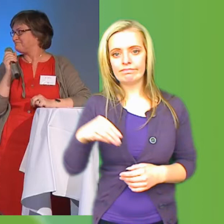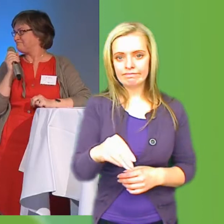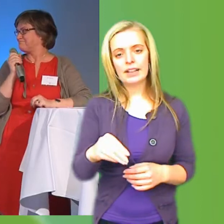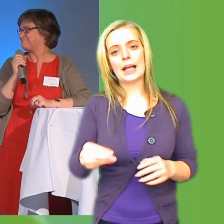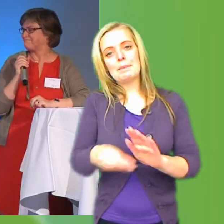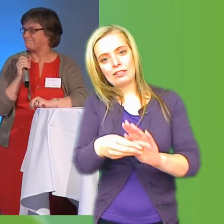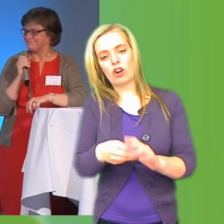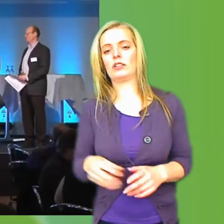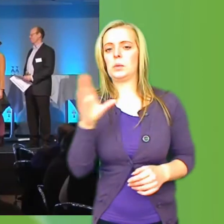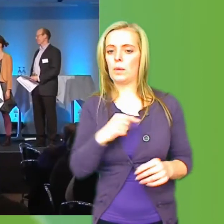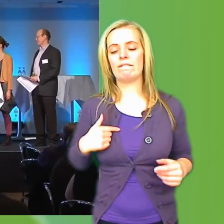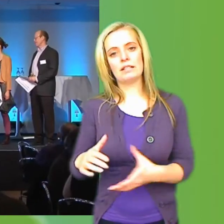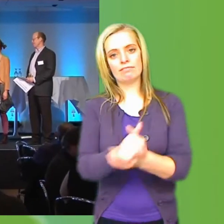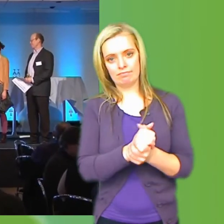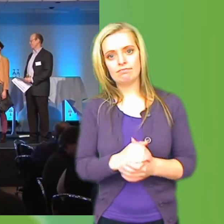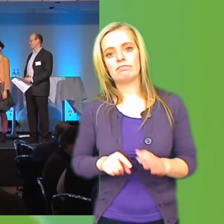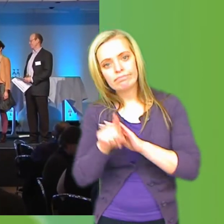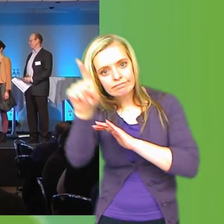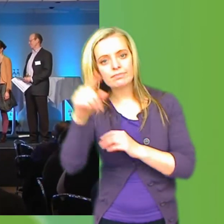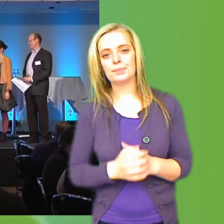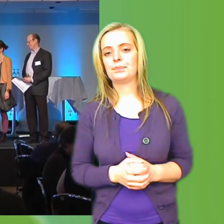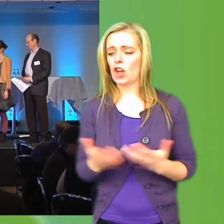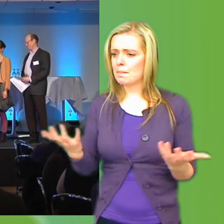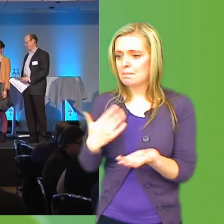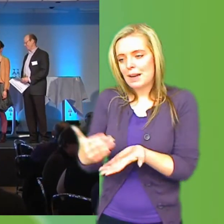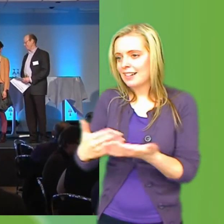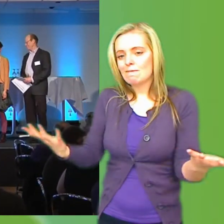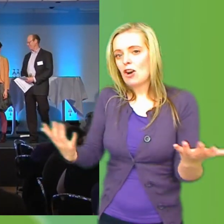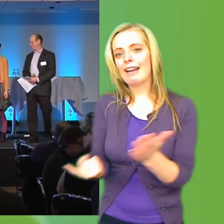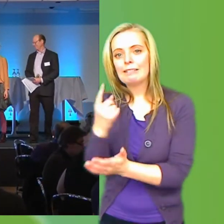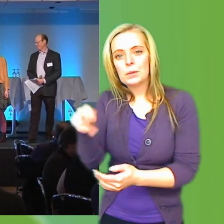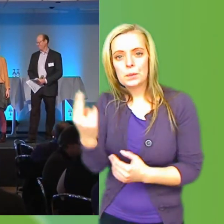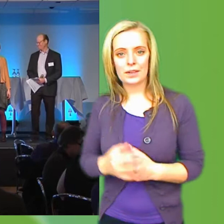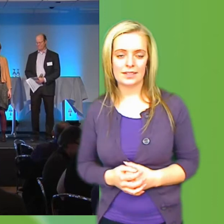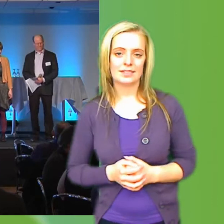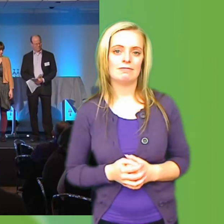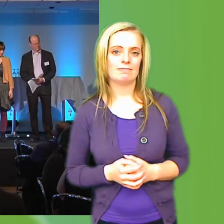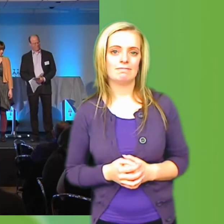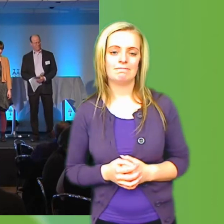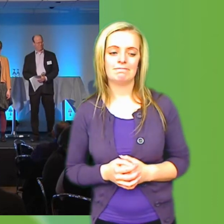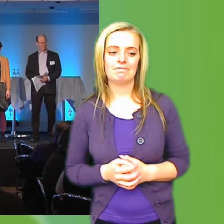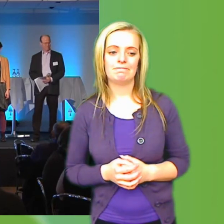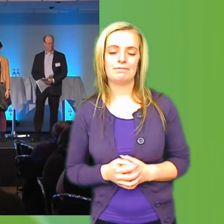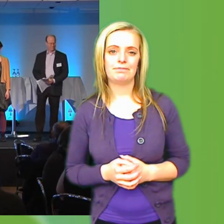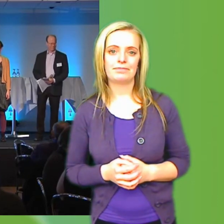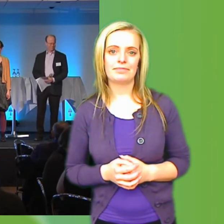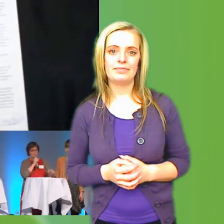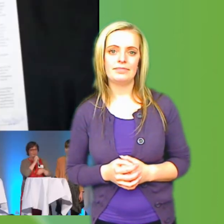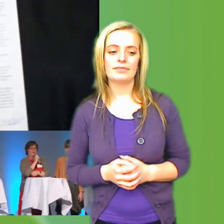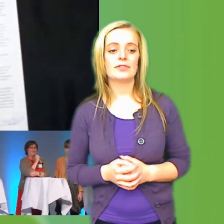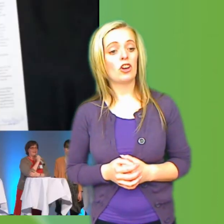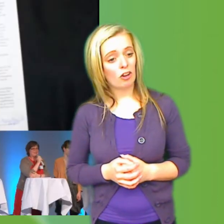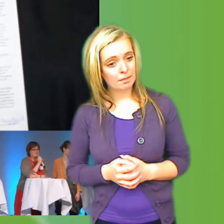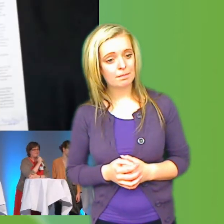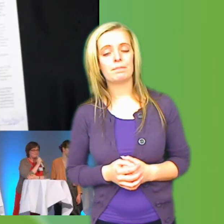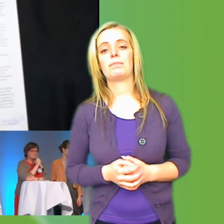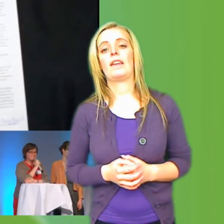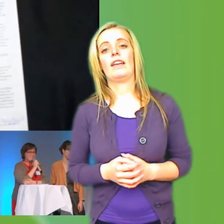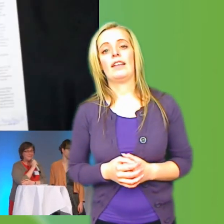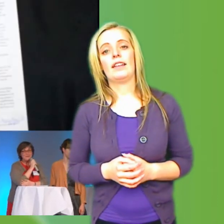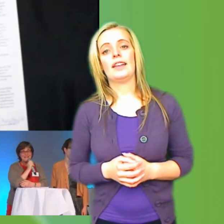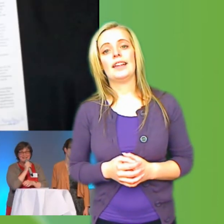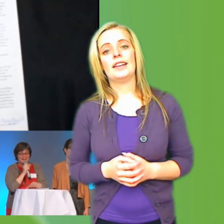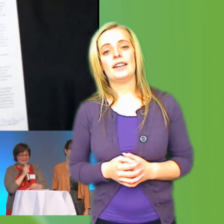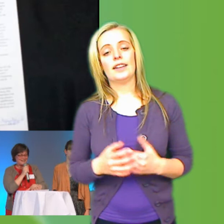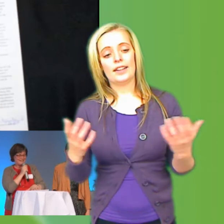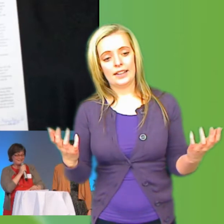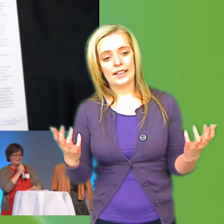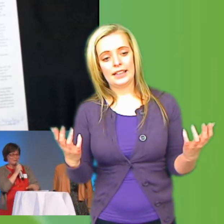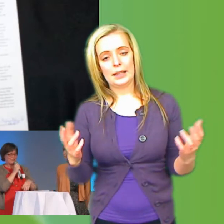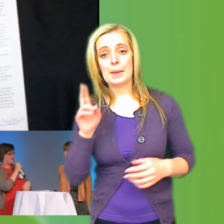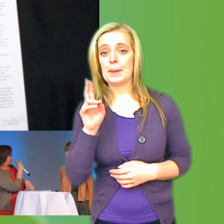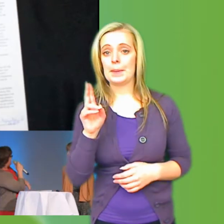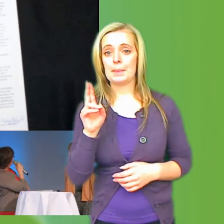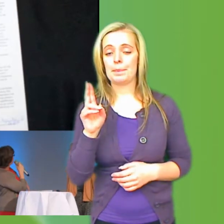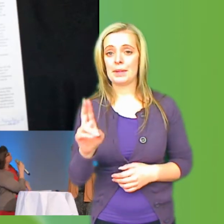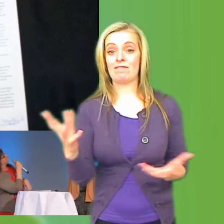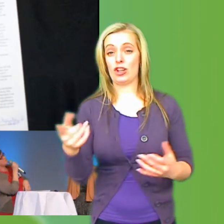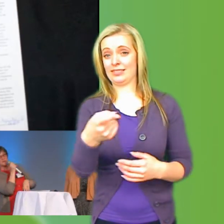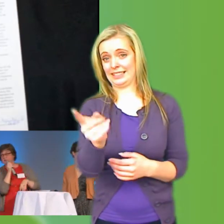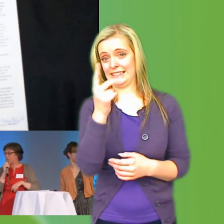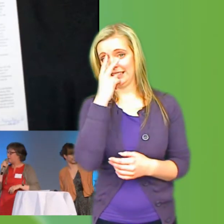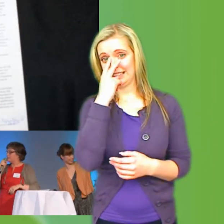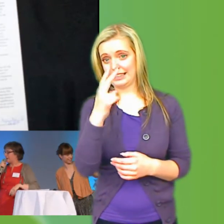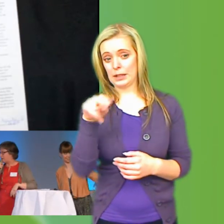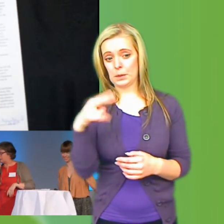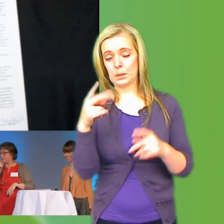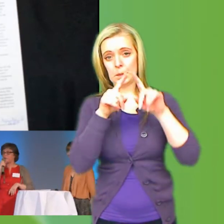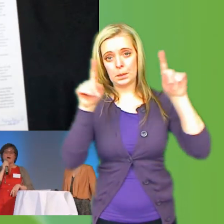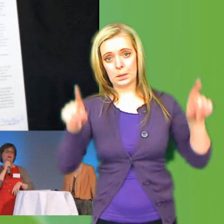Berätta vad som vankas nu! -Det ni ser på skärmarna...